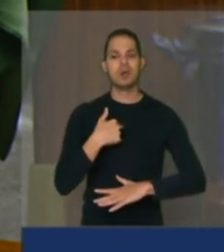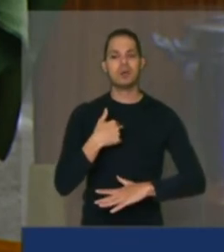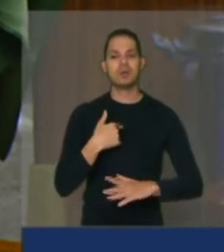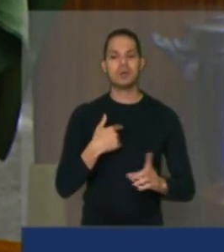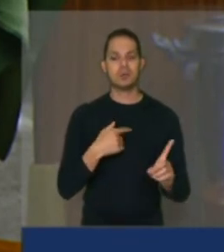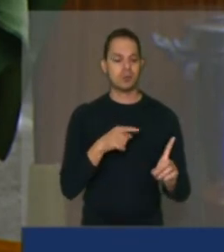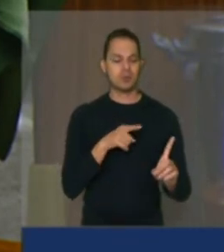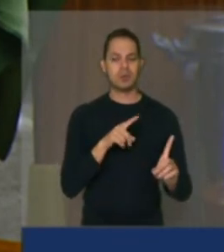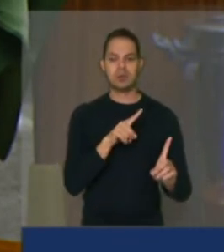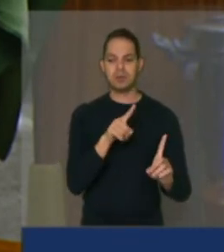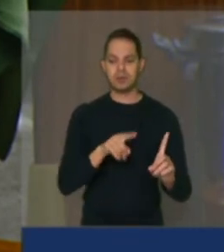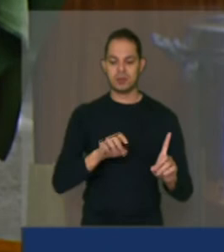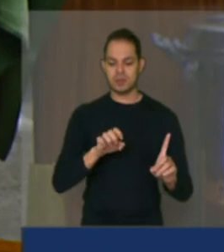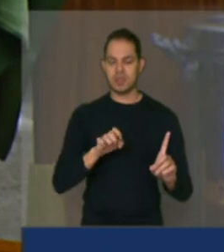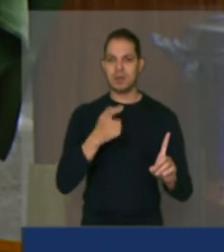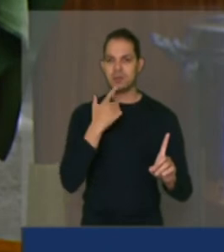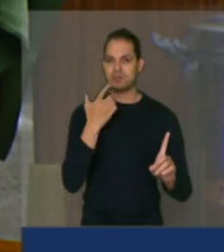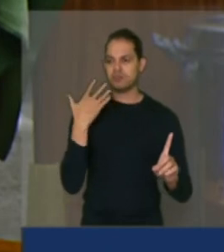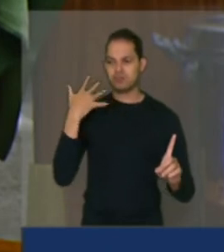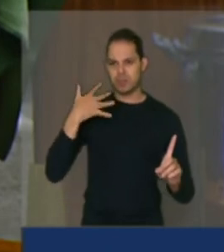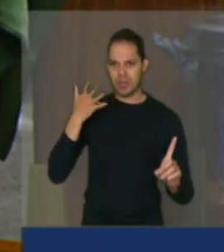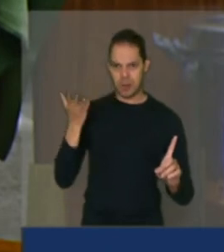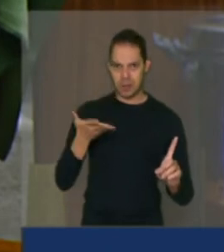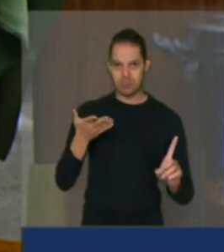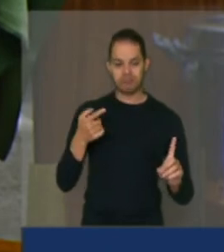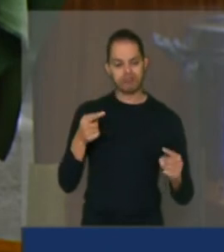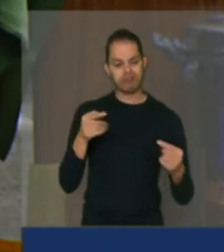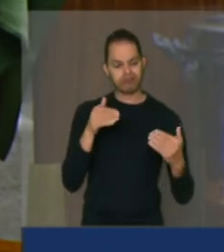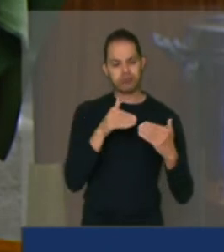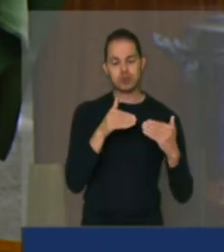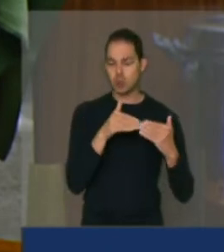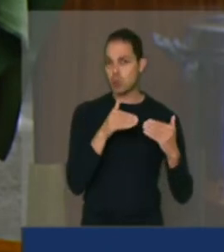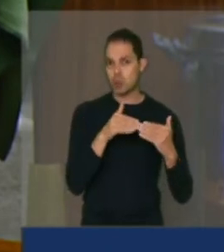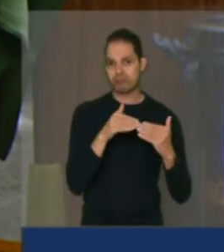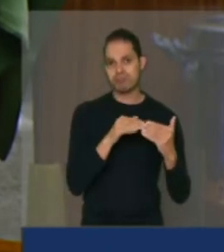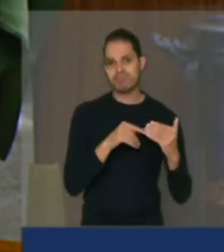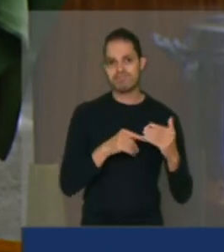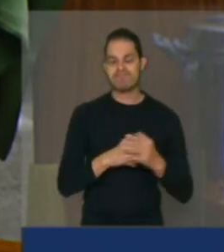DEPUTADO ZÉ NETO, ACABOU DE FALAR. TEMOS HOJE 15 MILHÕES DE DESEMPREGADOS, MAIS DE COM